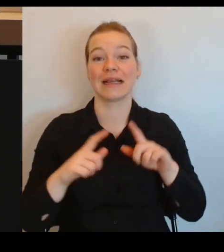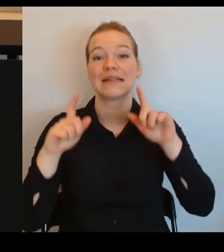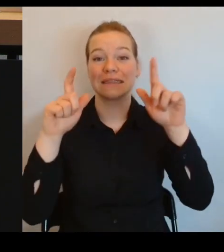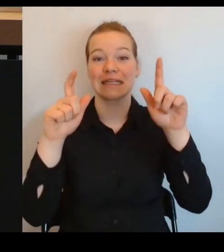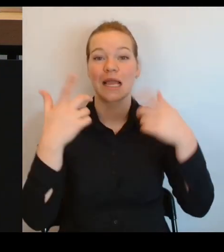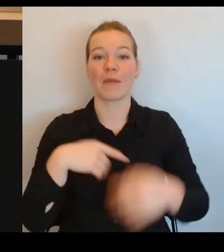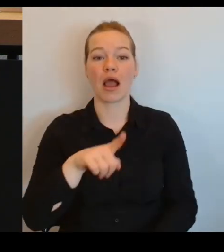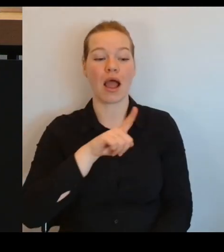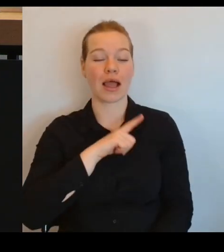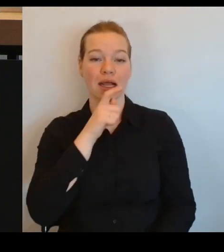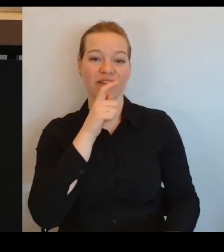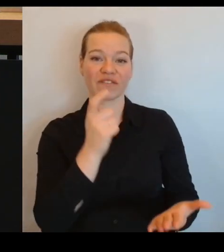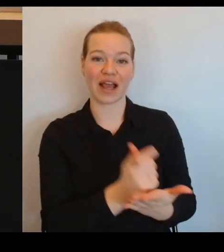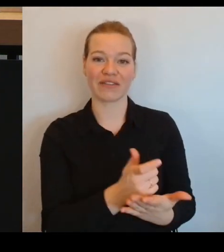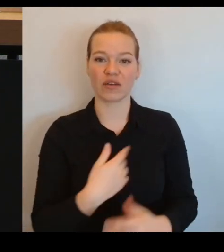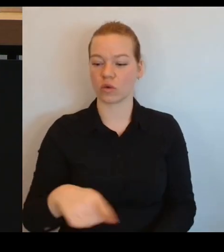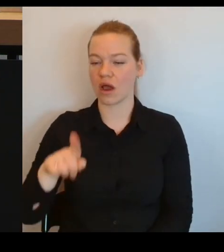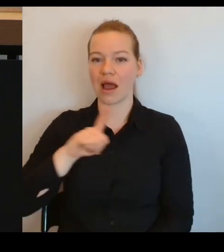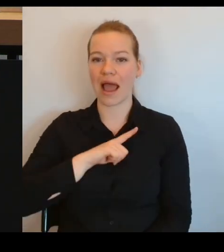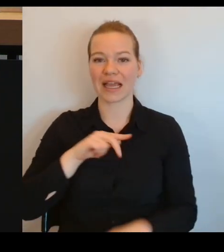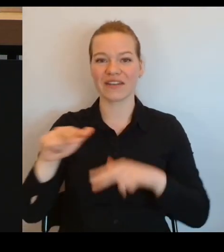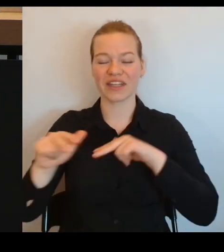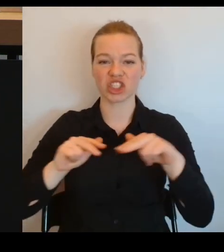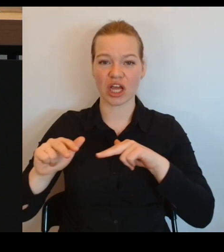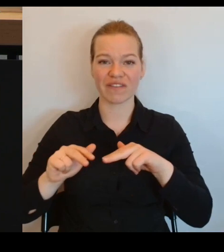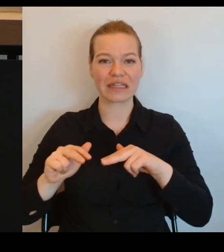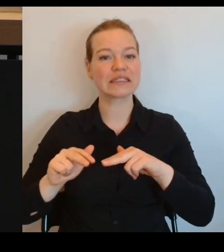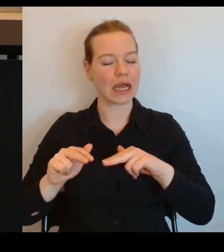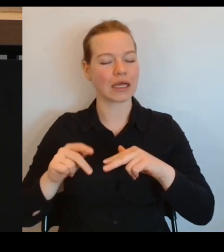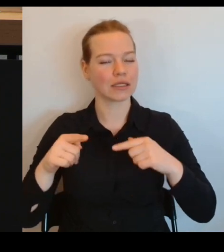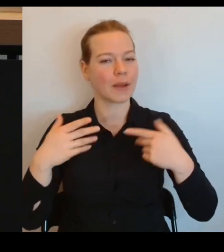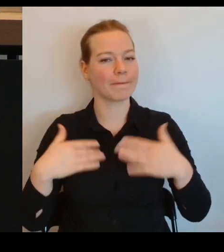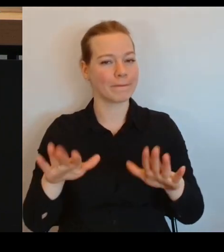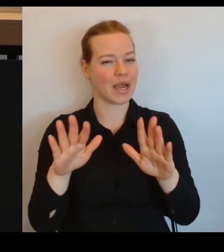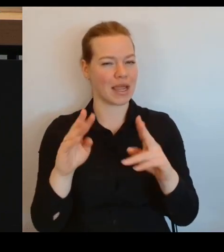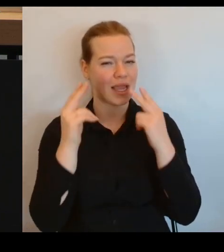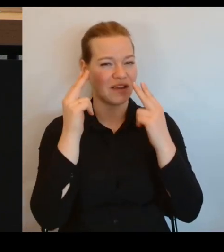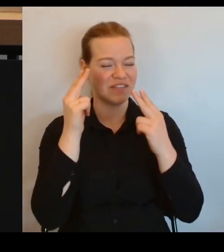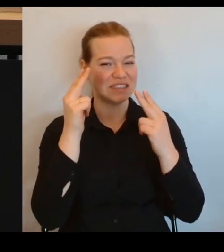Und ich stimme Raed Saleh, dem Fraktionsvorsitzenden der SPD, ausdrücklich zu Mit uns wird es